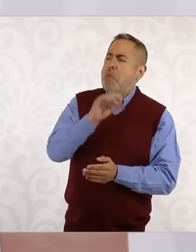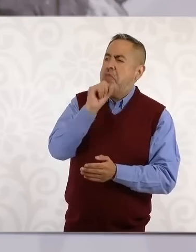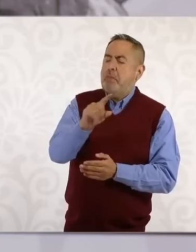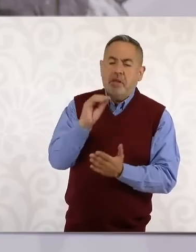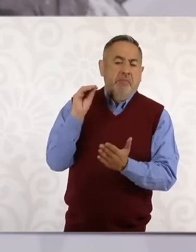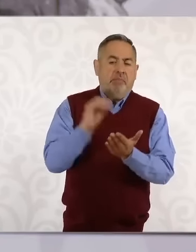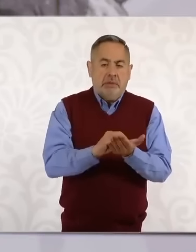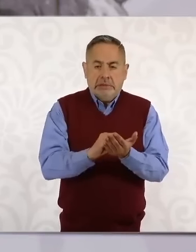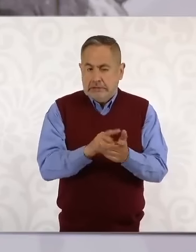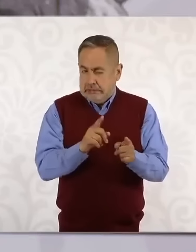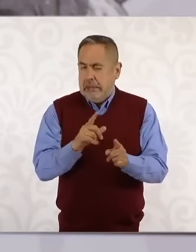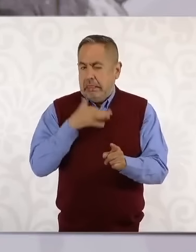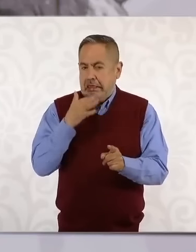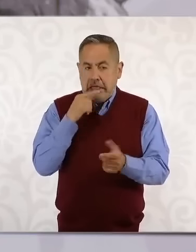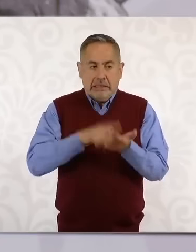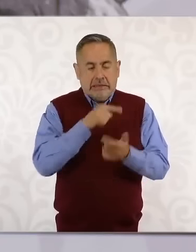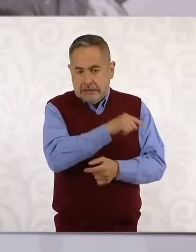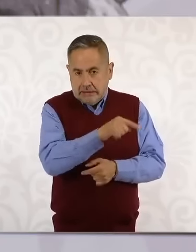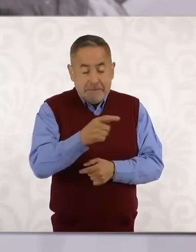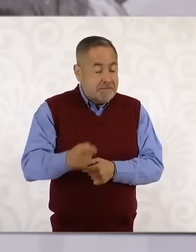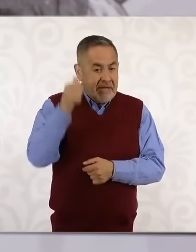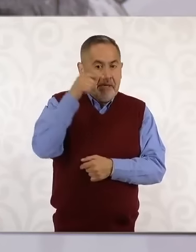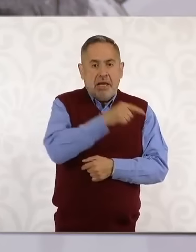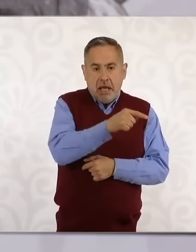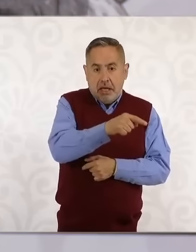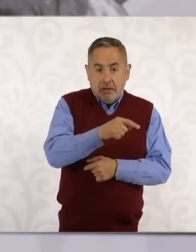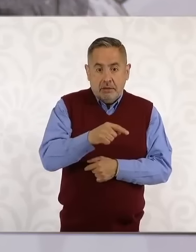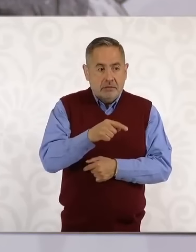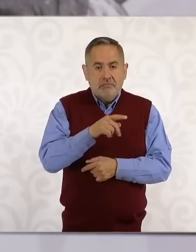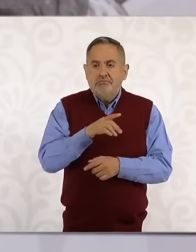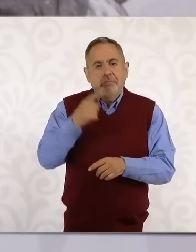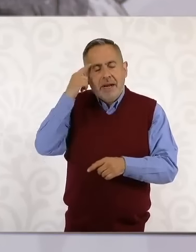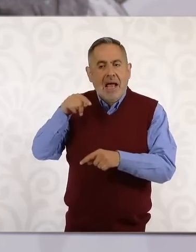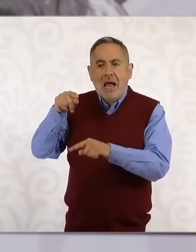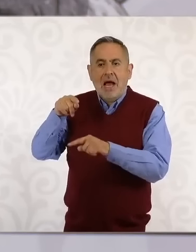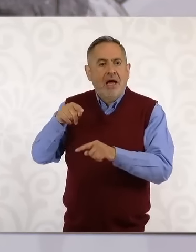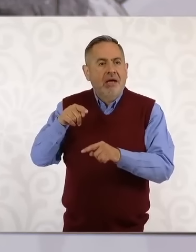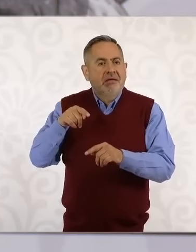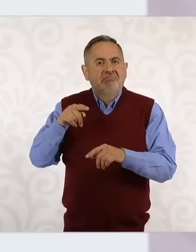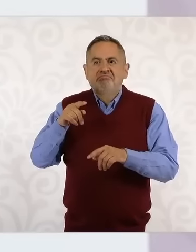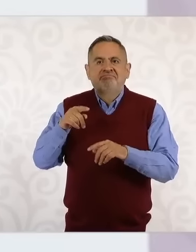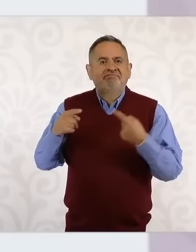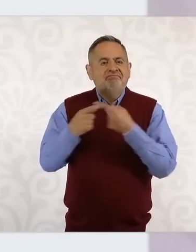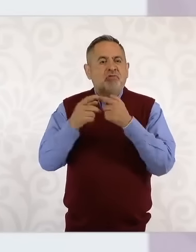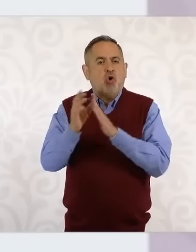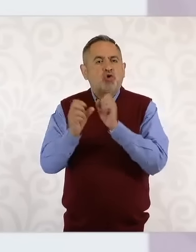el la primera acción en ese momento en contra de la Constitución para que los privados inviertan